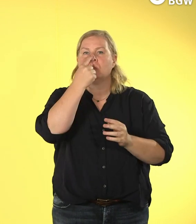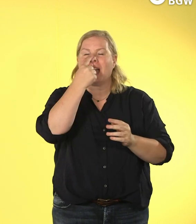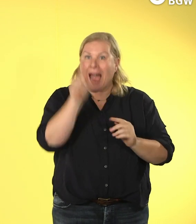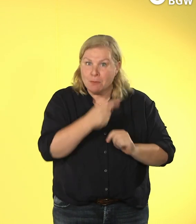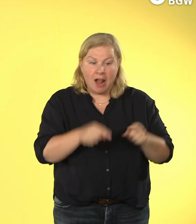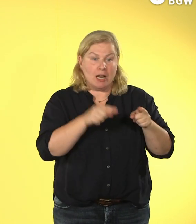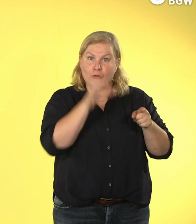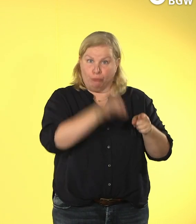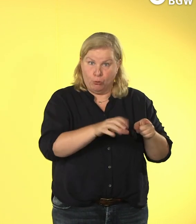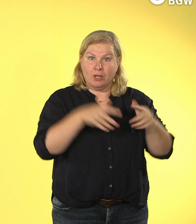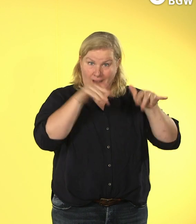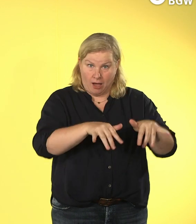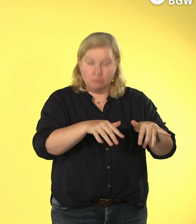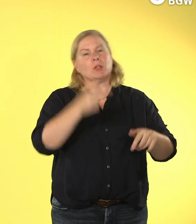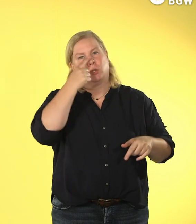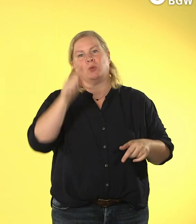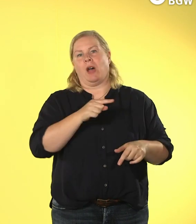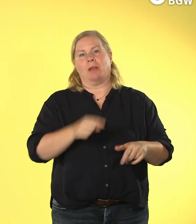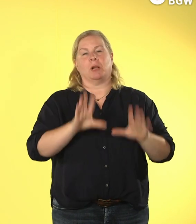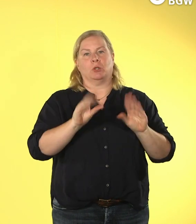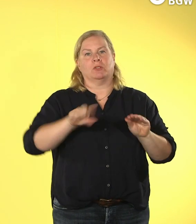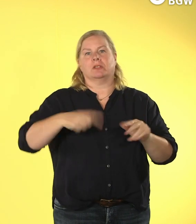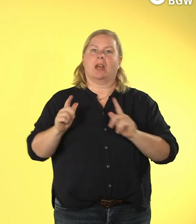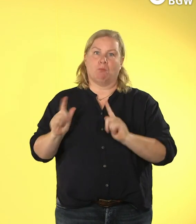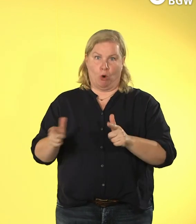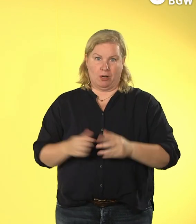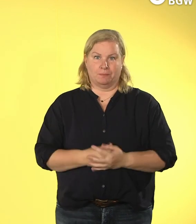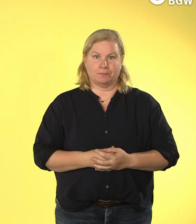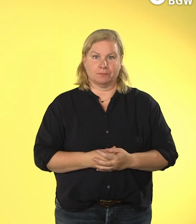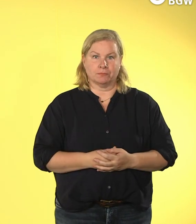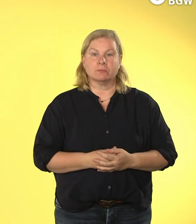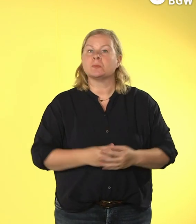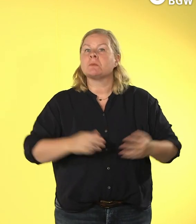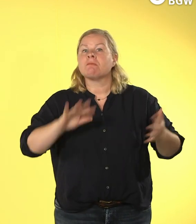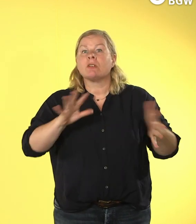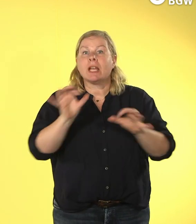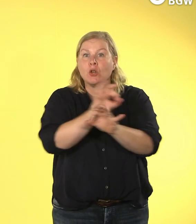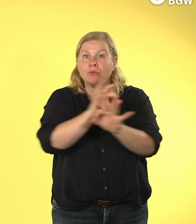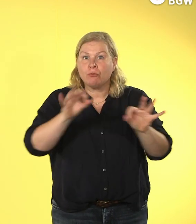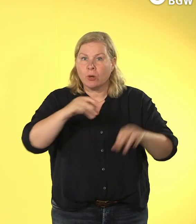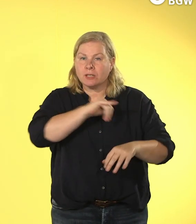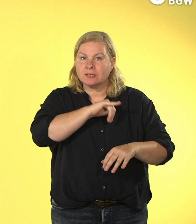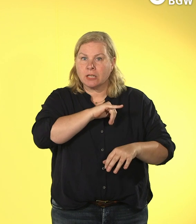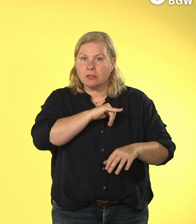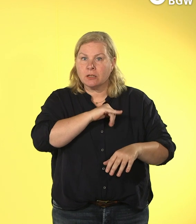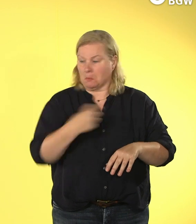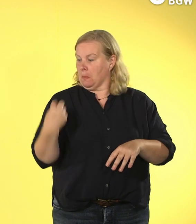Jetzt ist für Sie von besonderem Interesse, wo Sie diese Informationen wiederfinden.